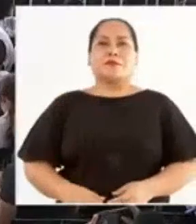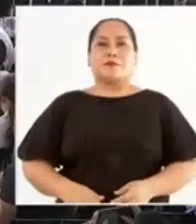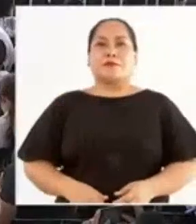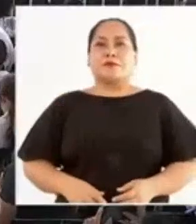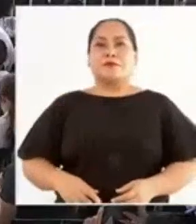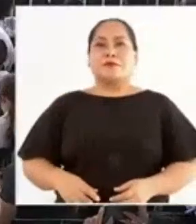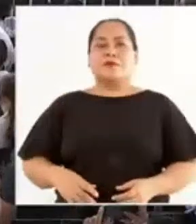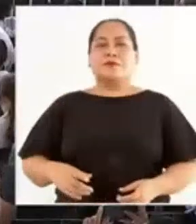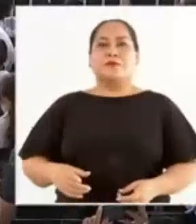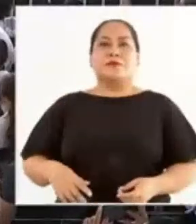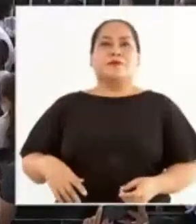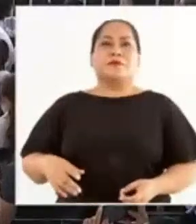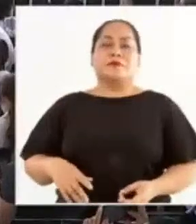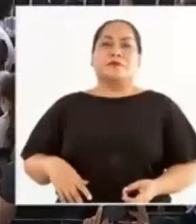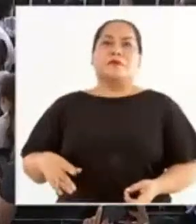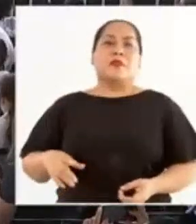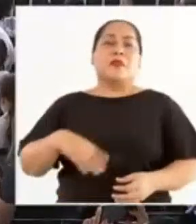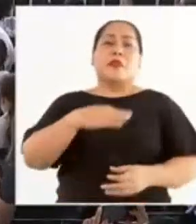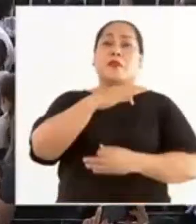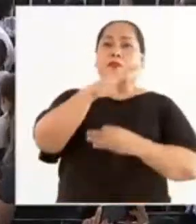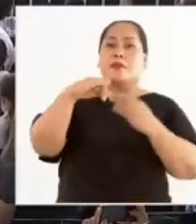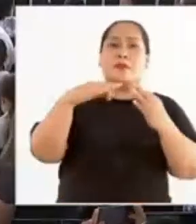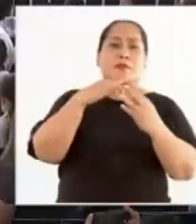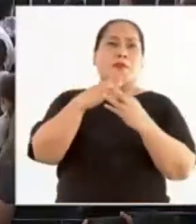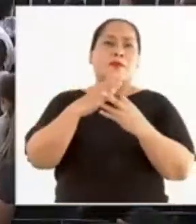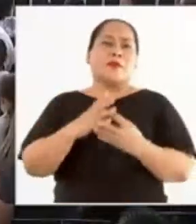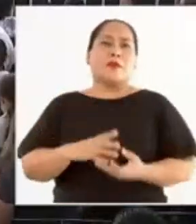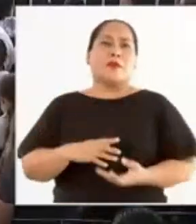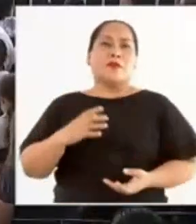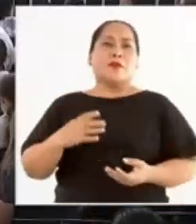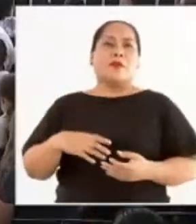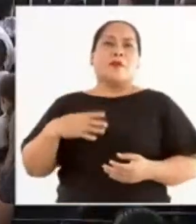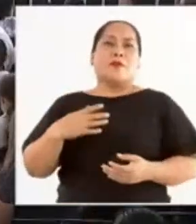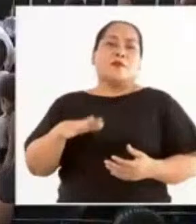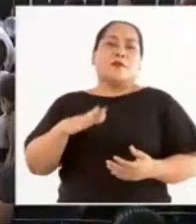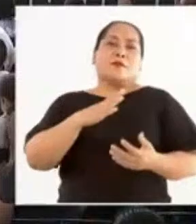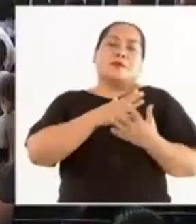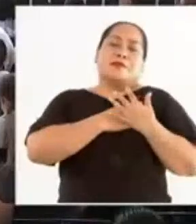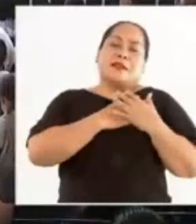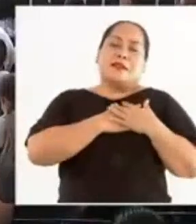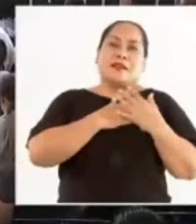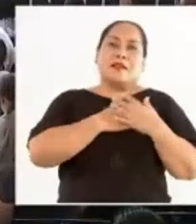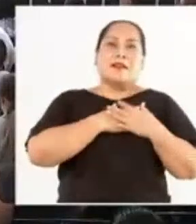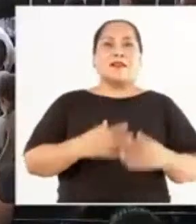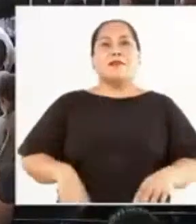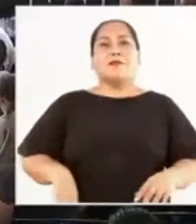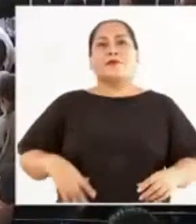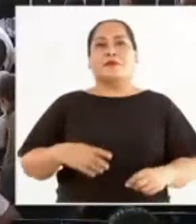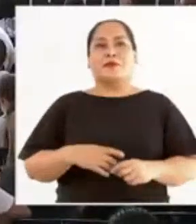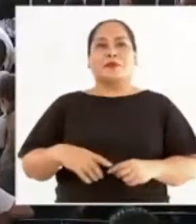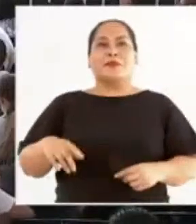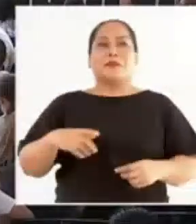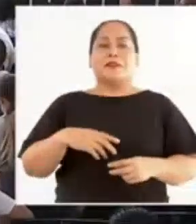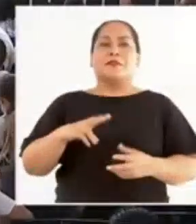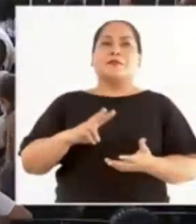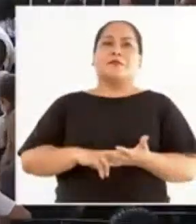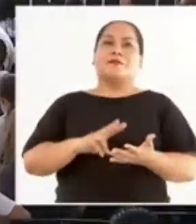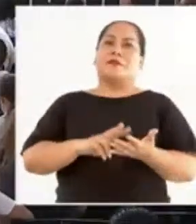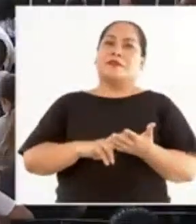quiere, se le reconoce su arduo trabajo por el bienestar de nuestro pueblo. Gracias presidenta,